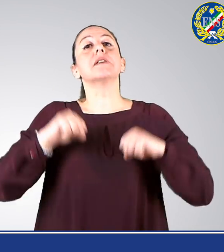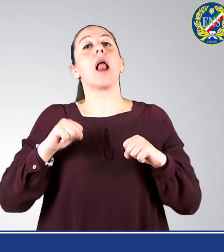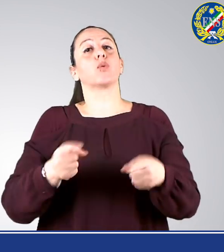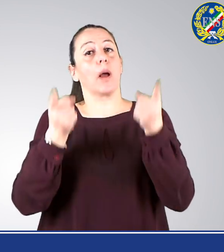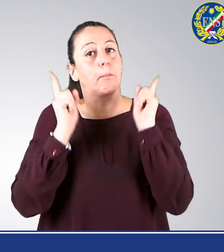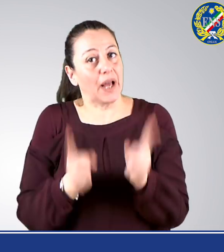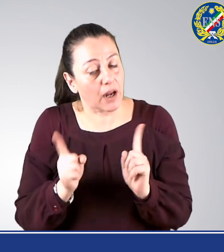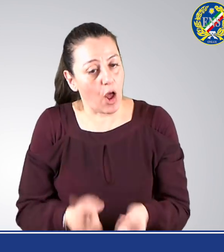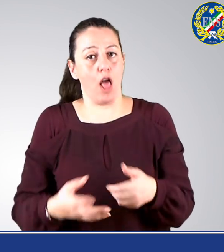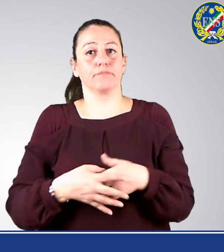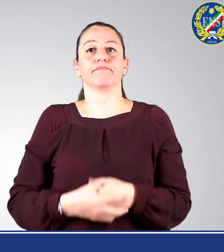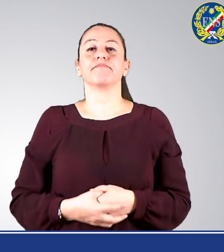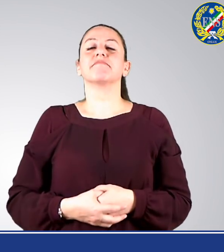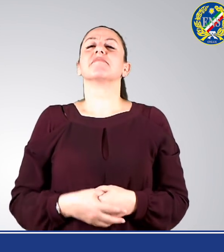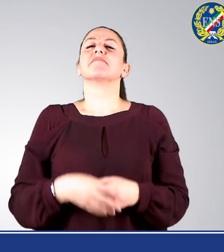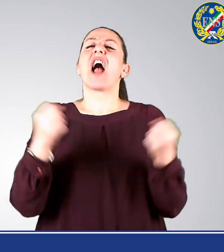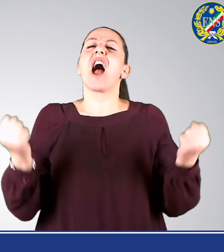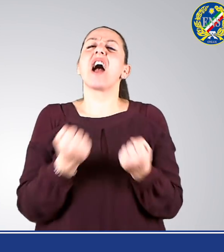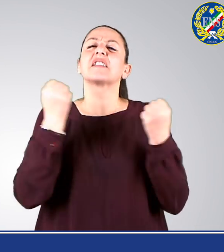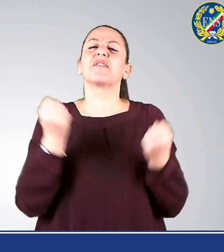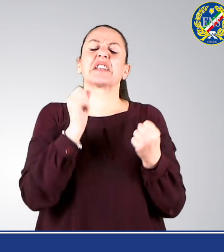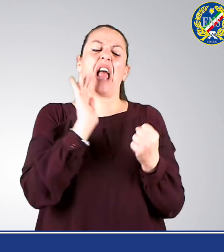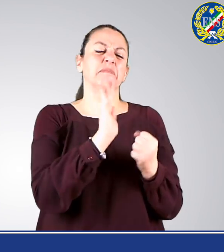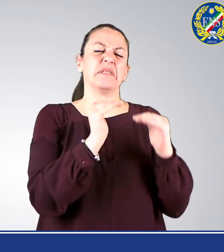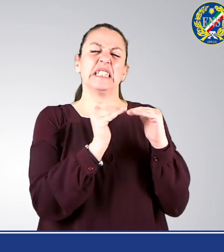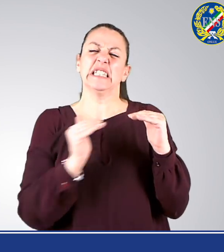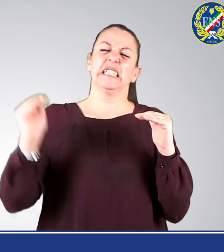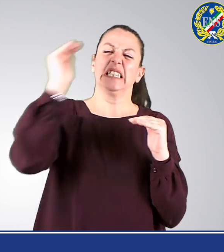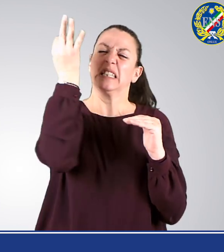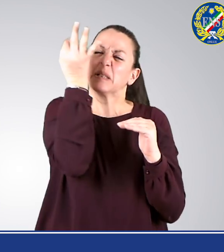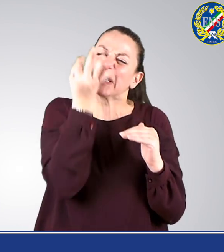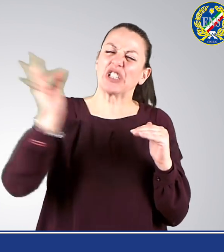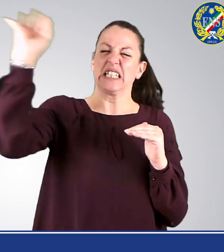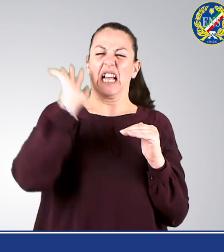ci sono in azienda situazioni particolari di pericolo per la sicurezza oppure l'azienda svolge attività